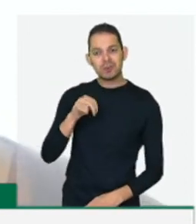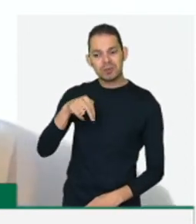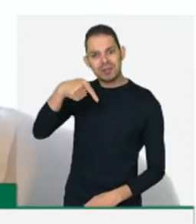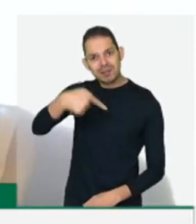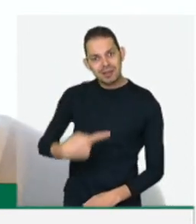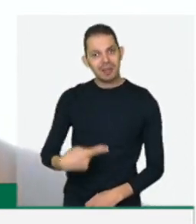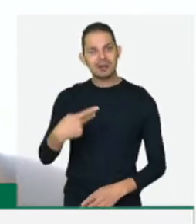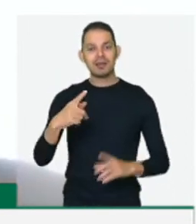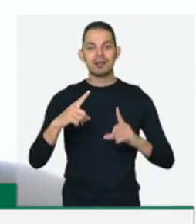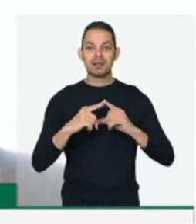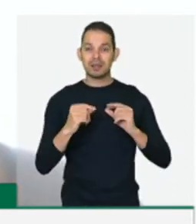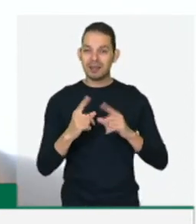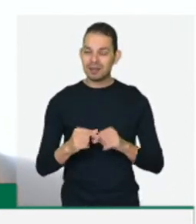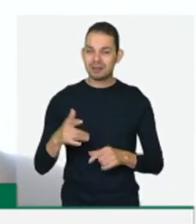SANITÁRIA AGUDA, O GOVERNO DO DISTRITO FEDERAL ESTÁ TENDO